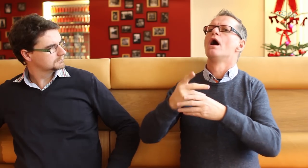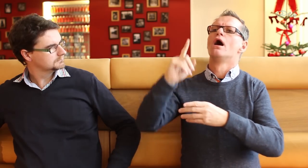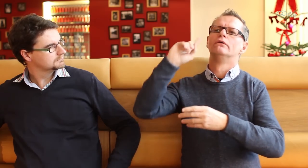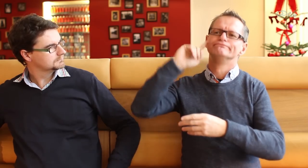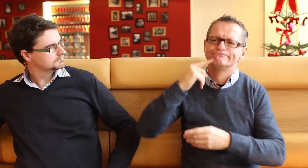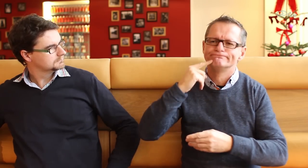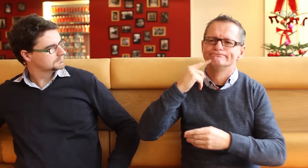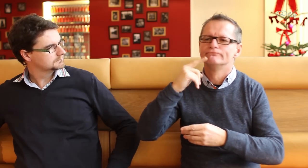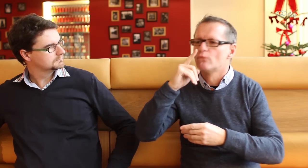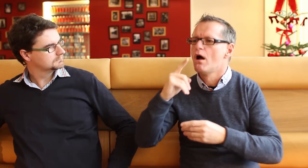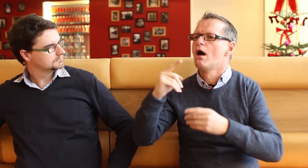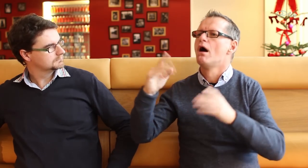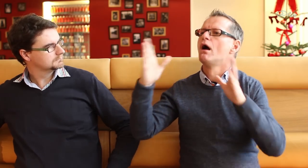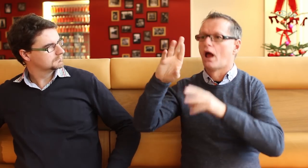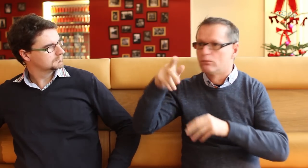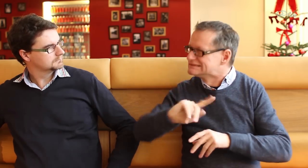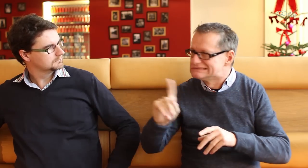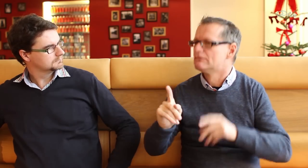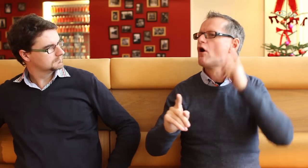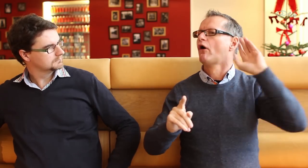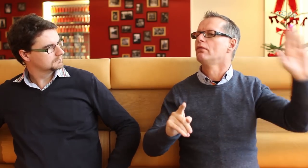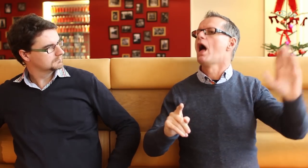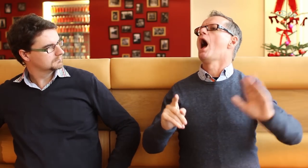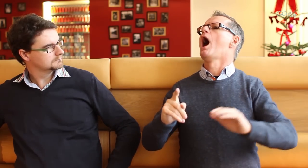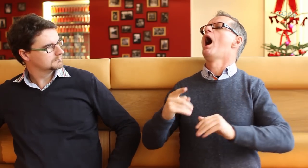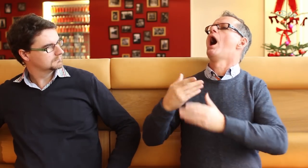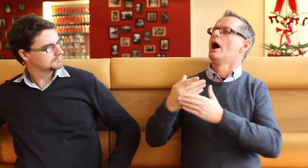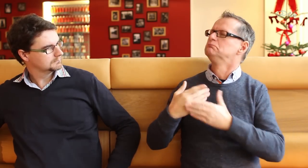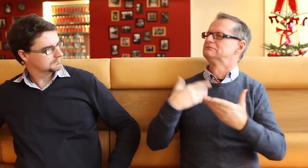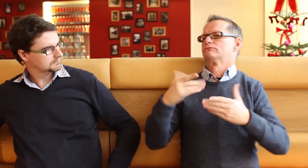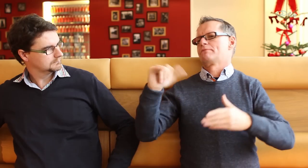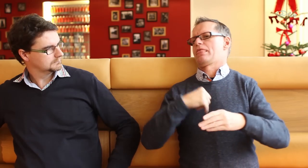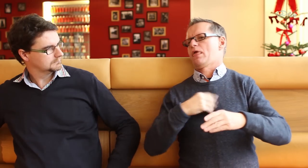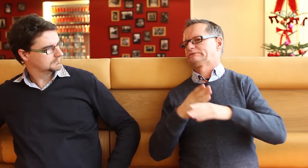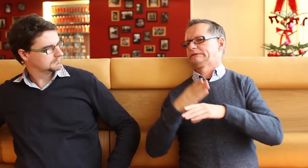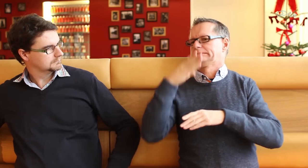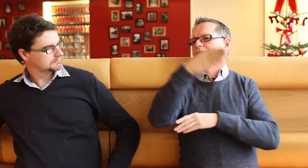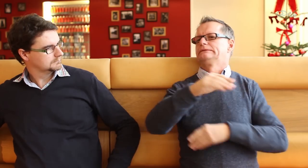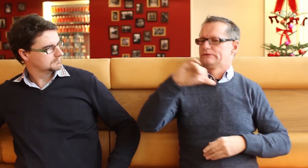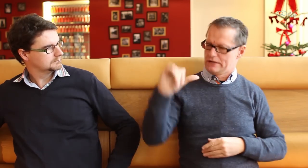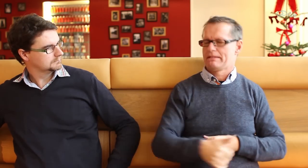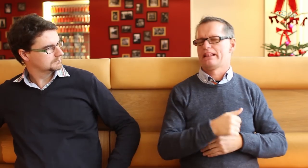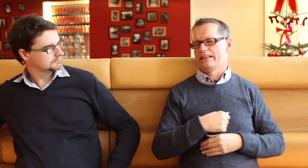Aber nicht RP (Retinitis Pigmentosa). Das hat nämlich mit Taubheit nichts zu tun. Ok. Dann bin ich nochmal nach Recklinghausen gefahren.